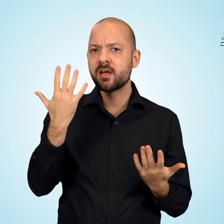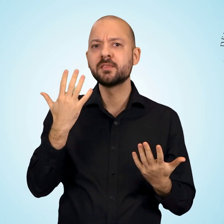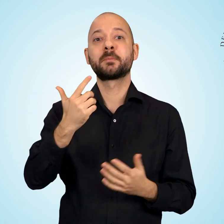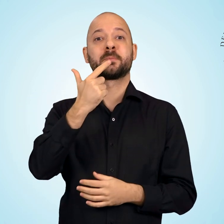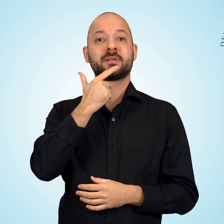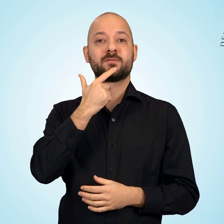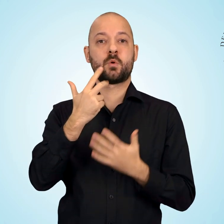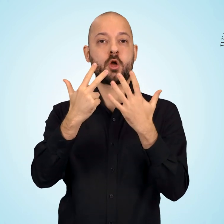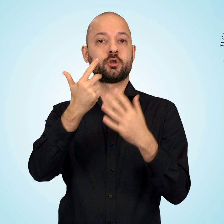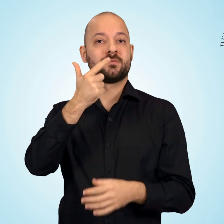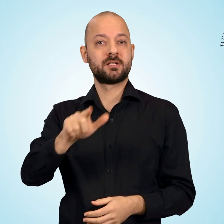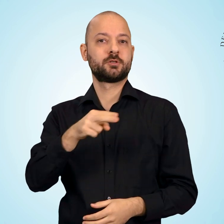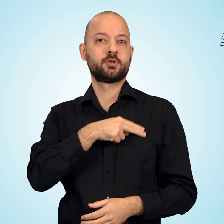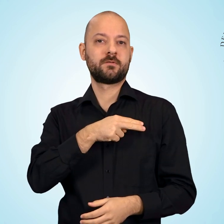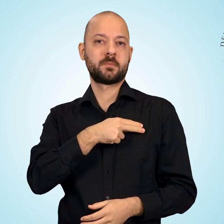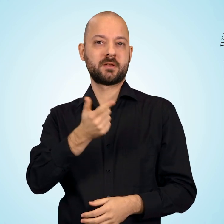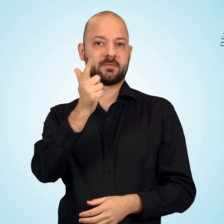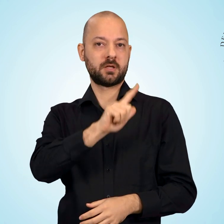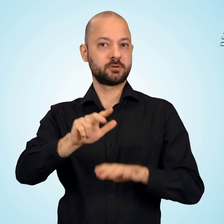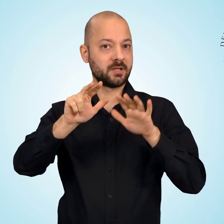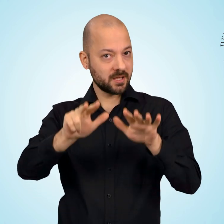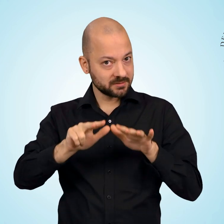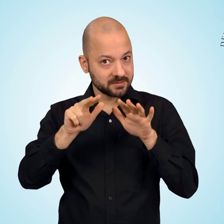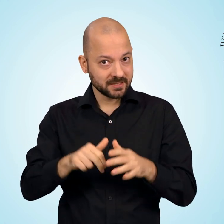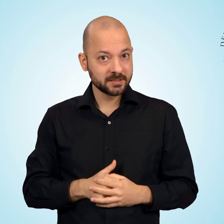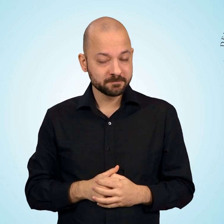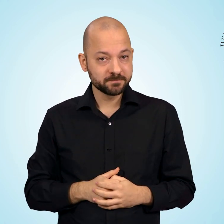Diese Tagung findet am Mittwoch, 28. November 2018